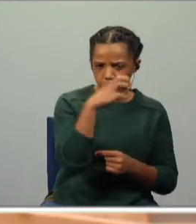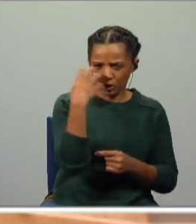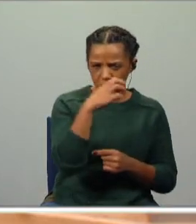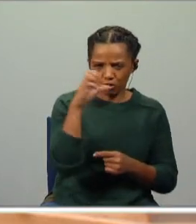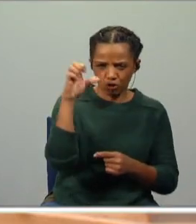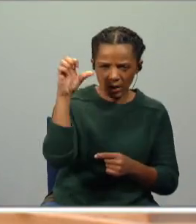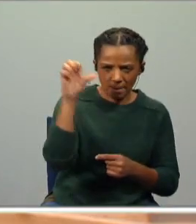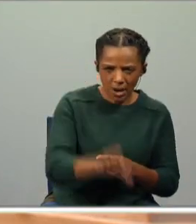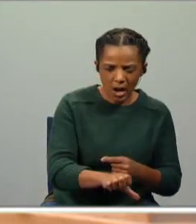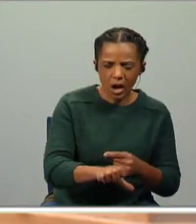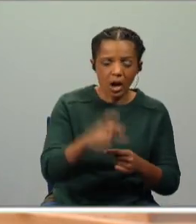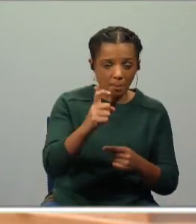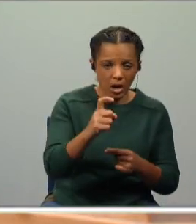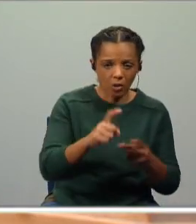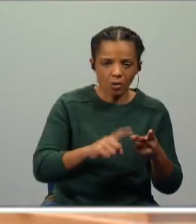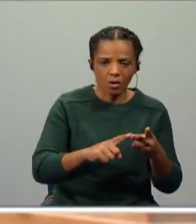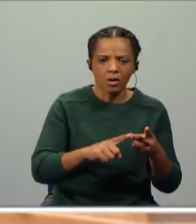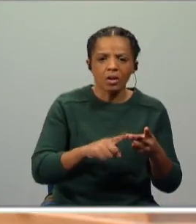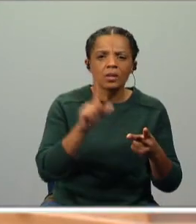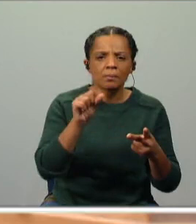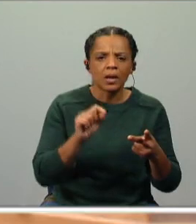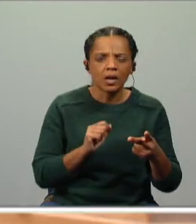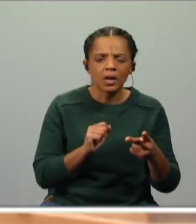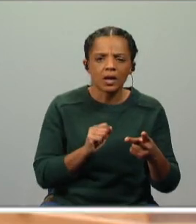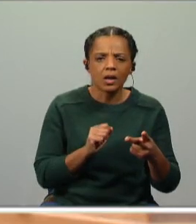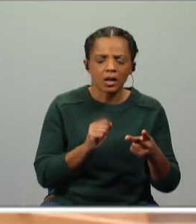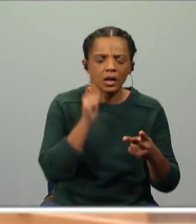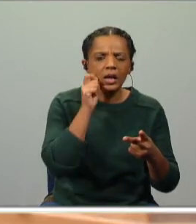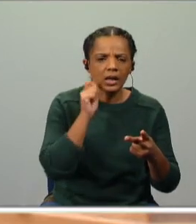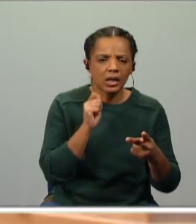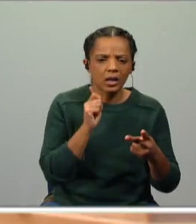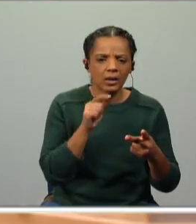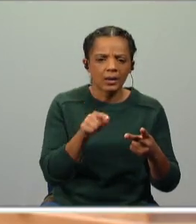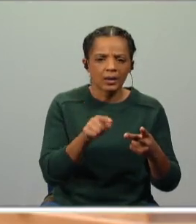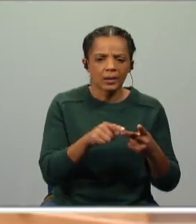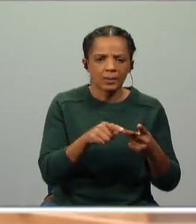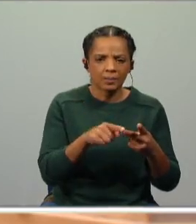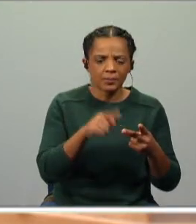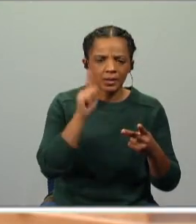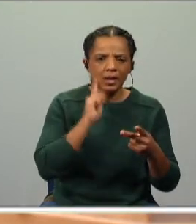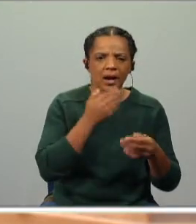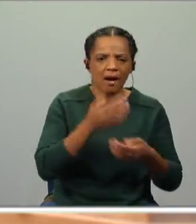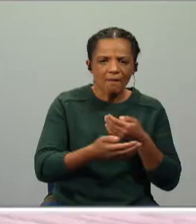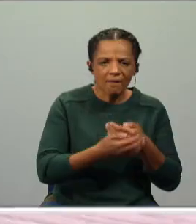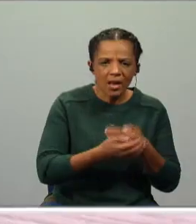que faz mal a quem faz mal à velha da cabecinha que faz